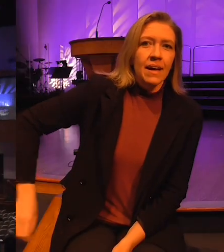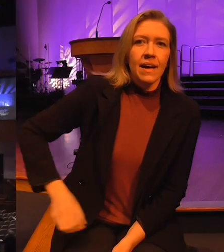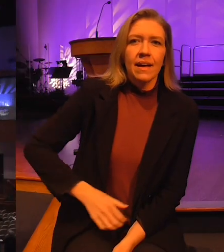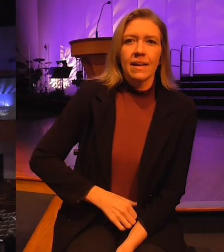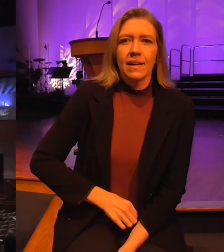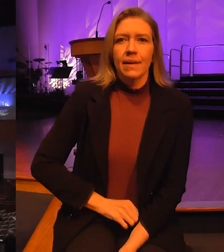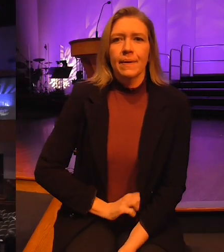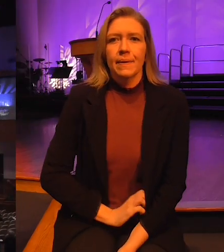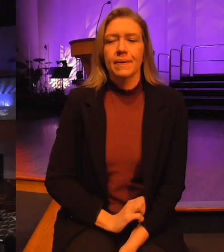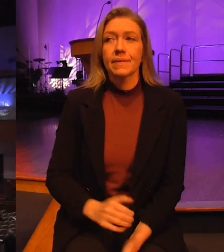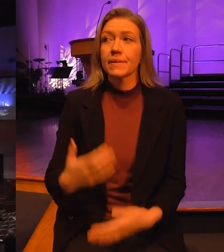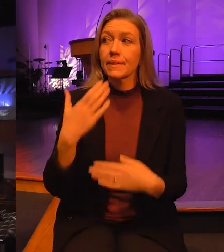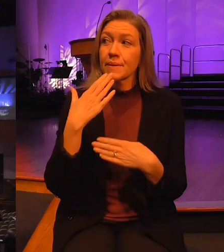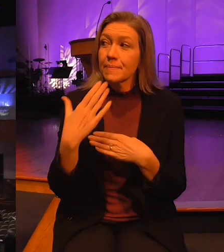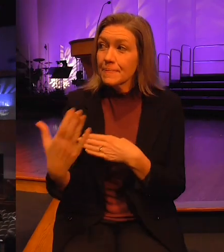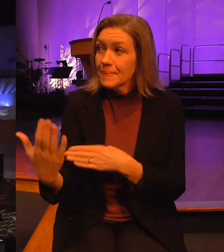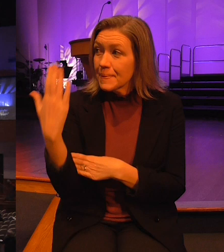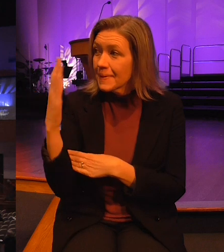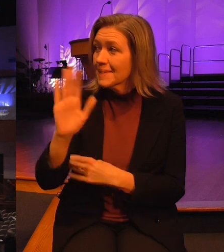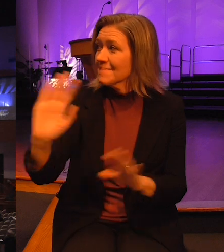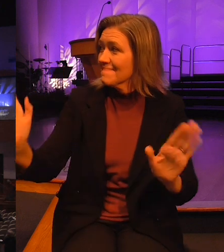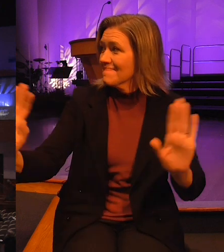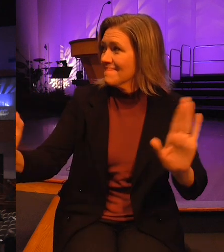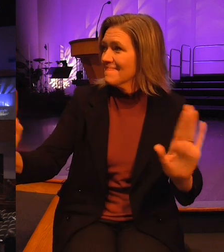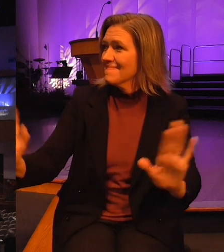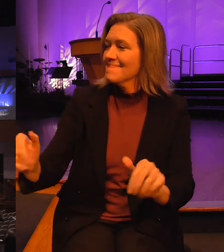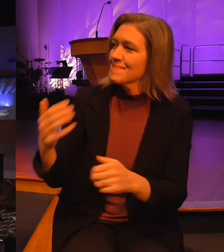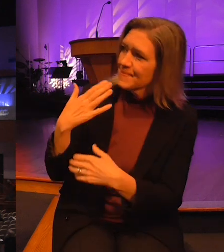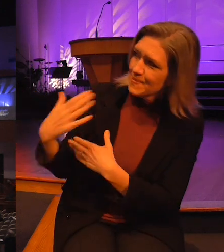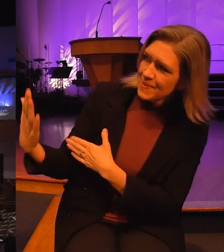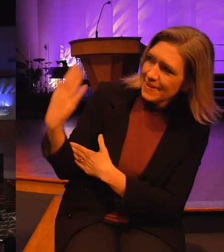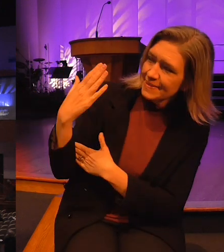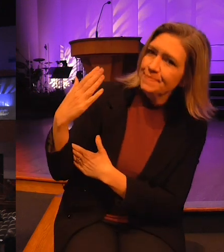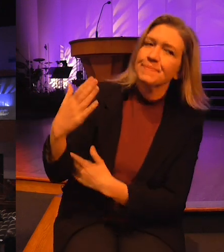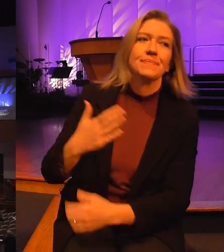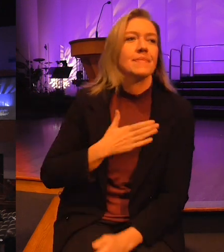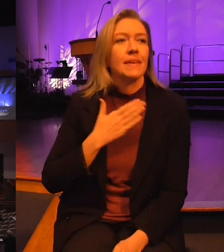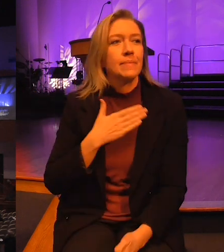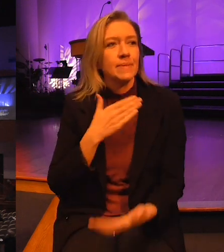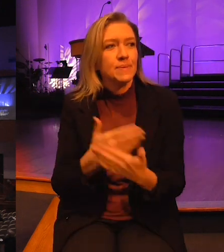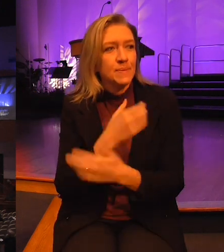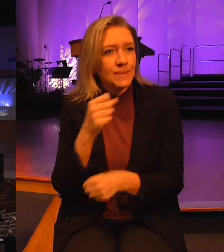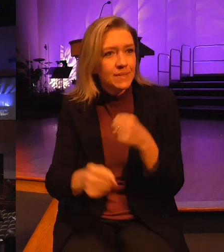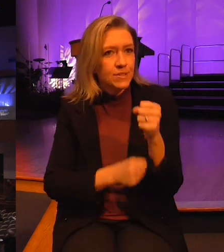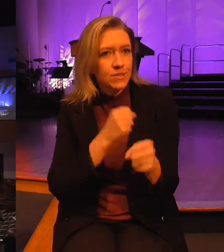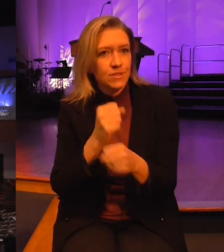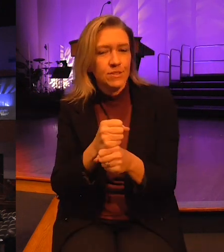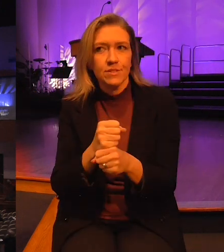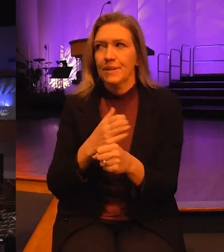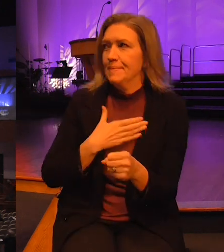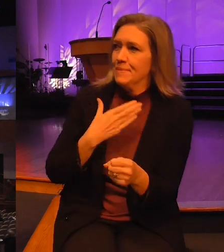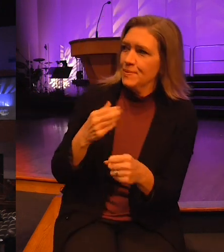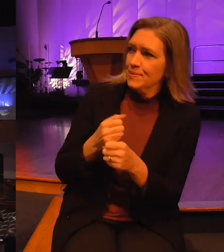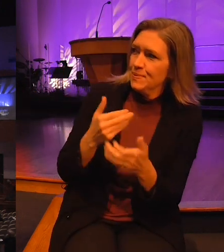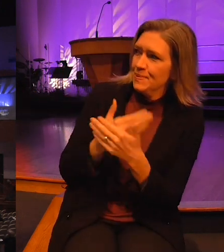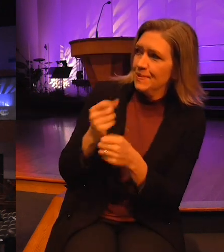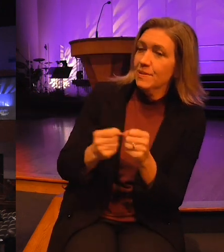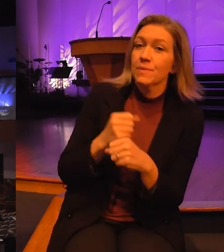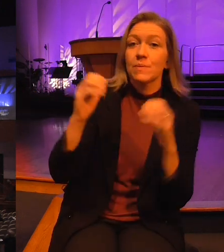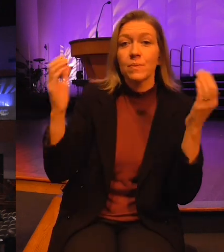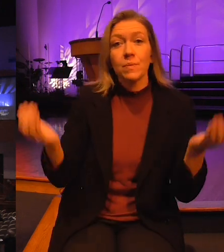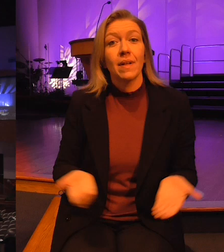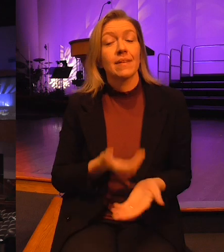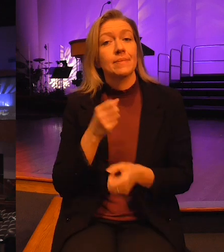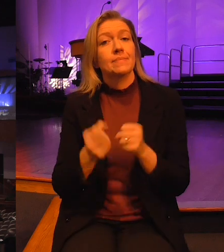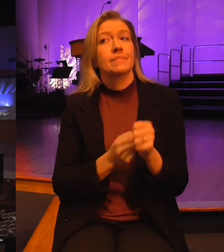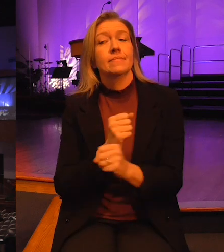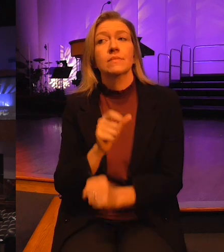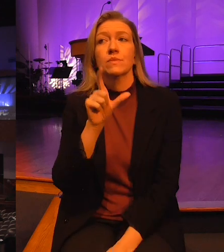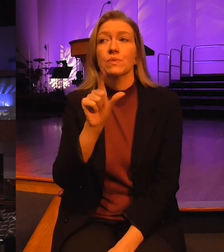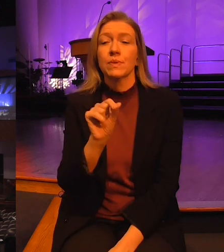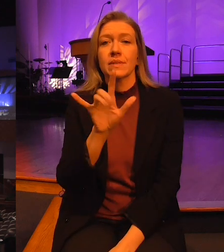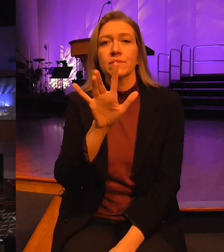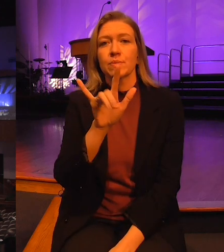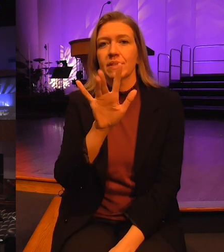buenos días a todos, feliz año nuevo Bienvenidos a nuestro establecimiento de intenciones para 2025 aquí en